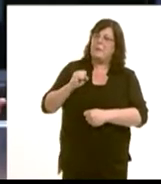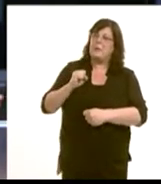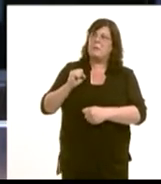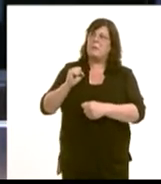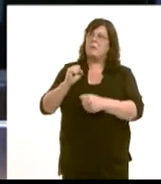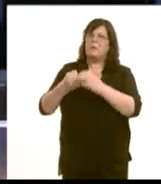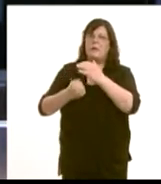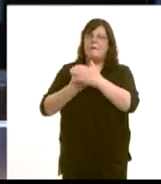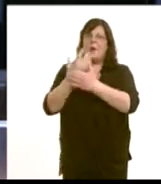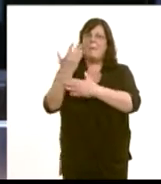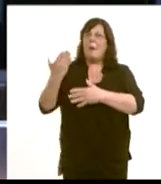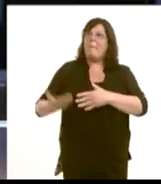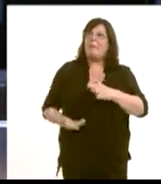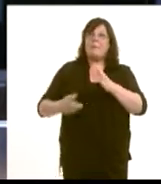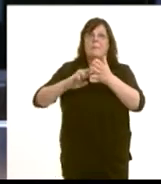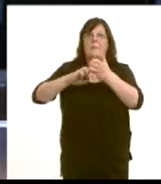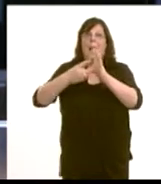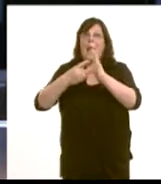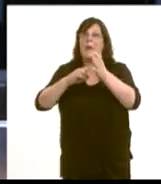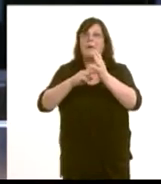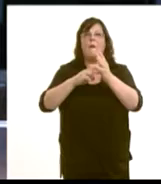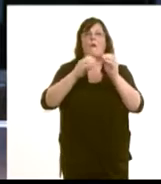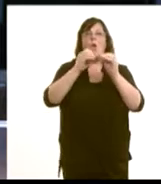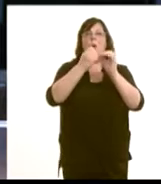Rydw iín meddwl ein bod niín disgwyl datblygiad ar hynny yn fuan.